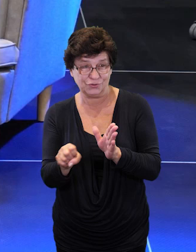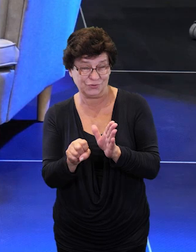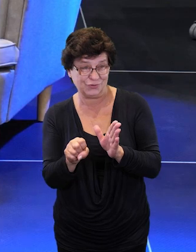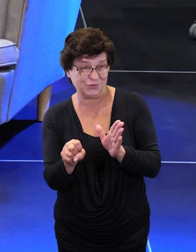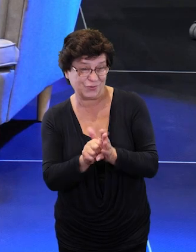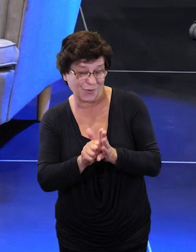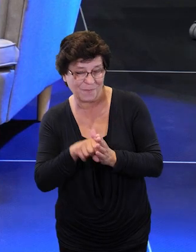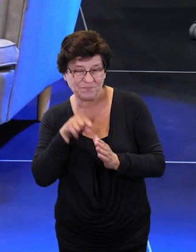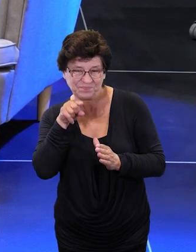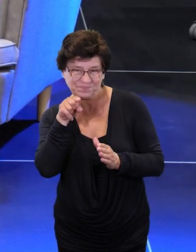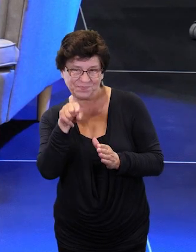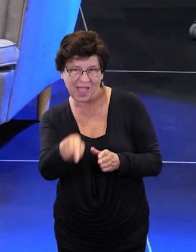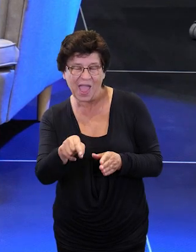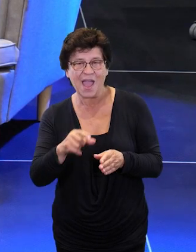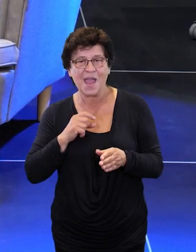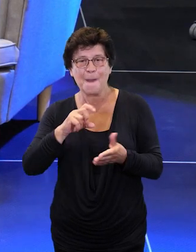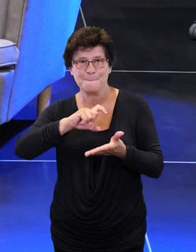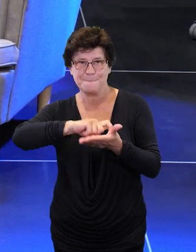Pan doktor przyjmuje, przychodzi pacjent,